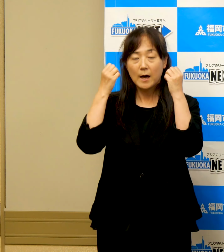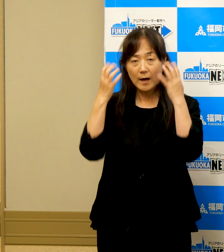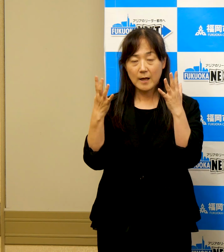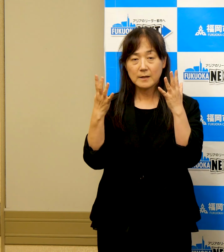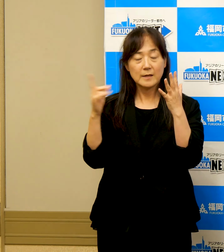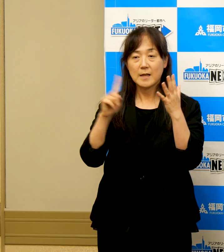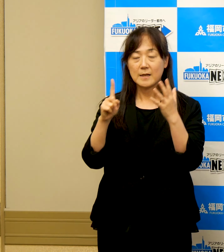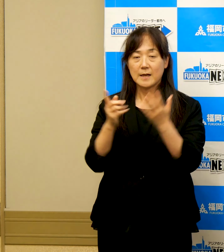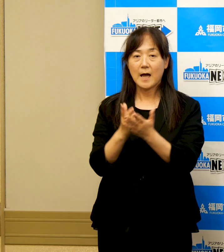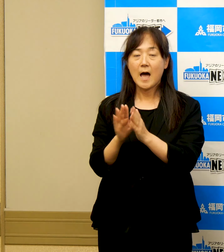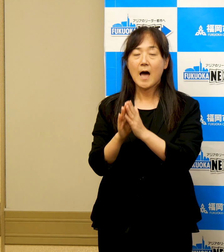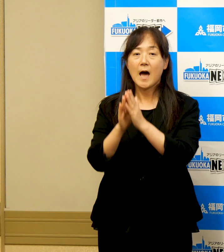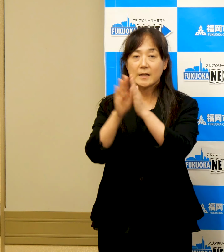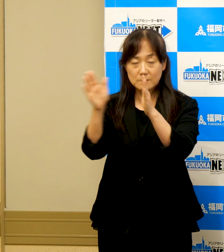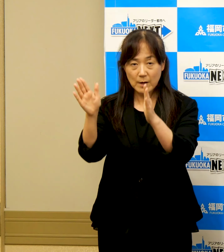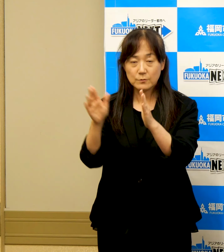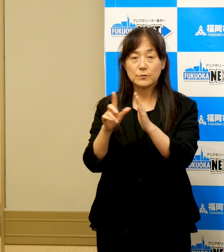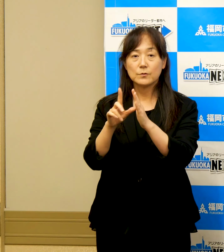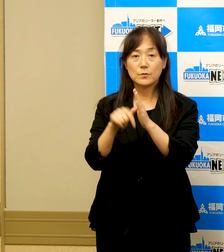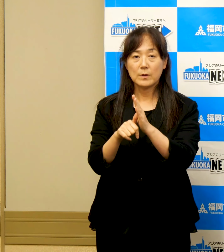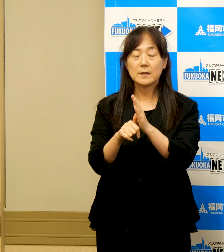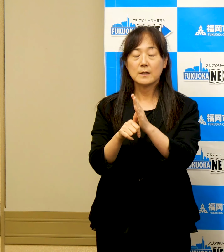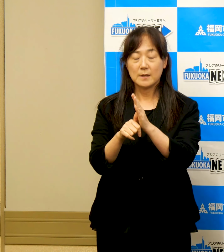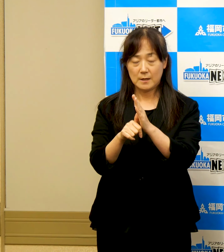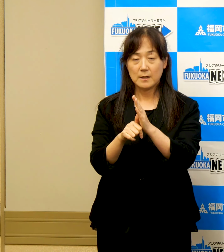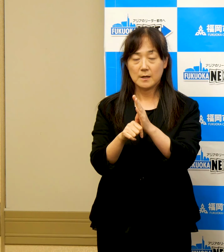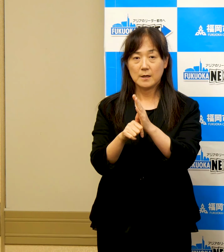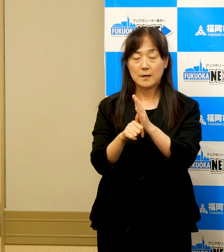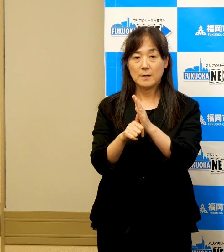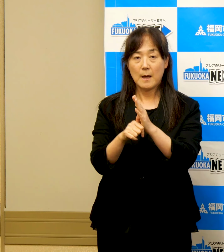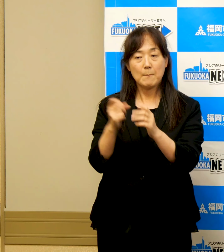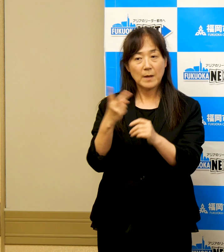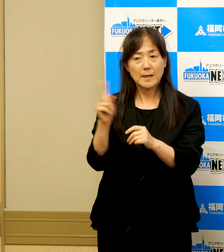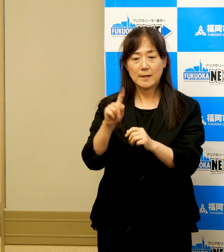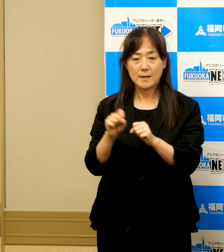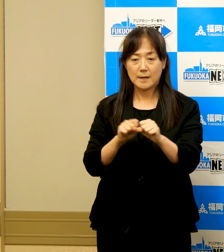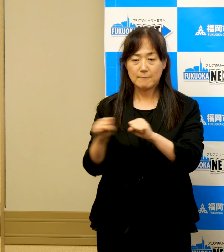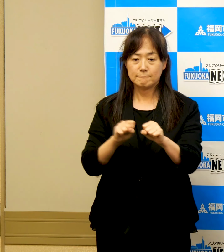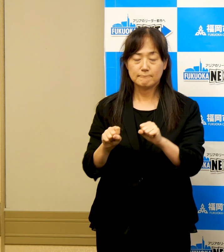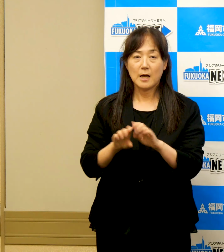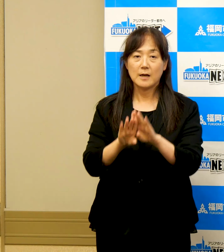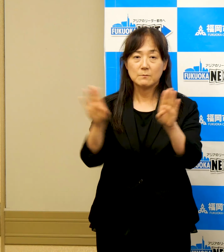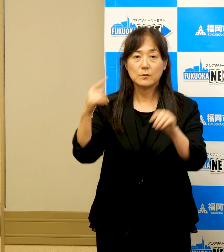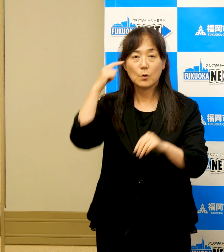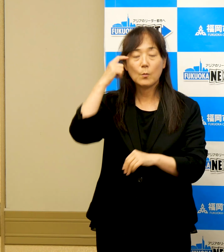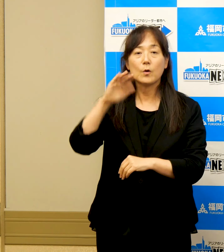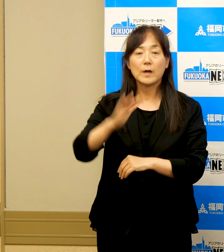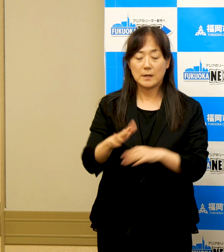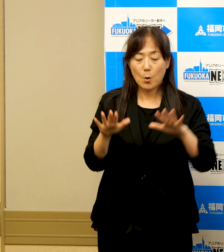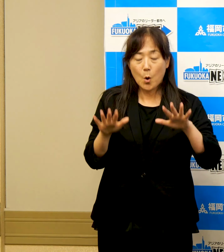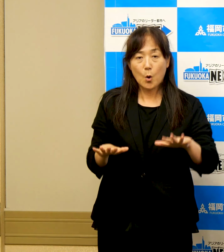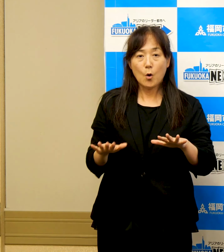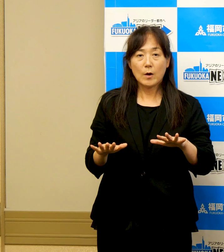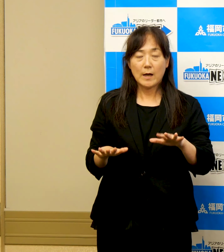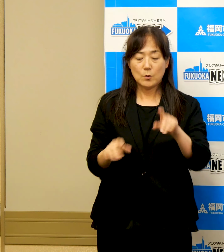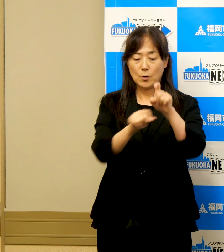始まるということになるときは また動き出すんですが 今回のこの10月まででいくと